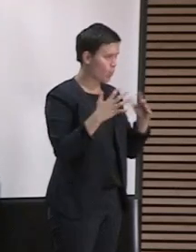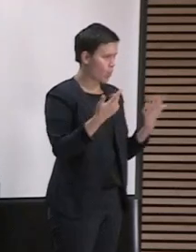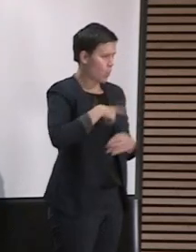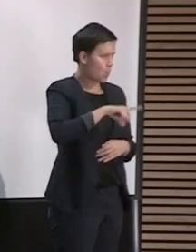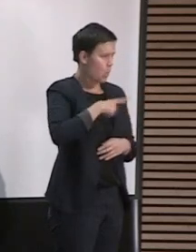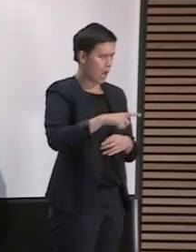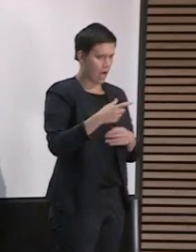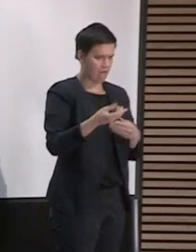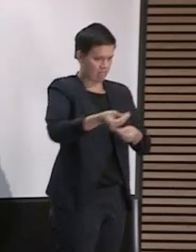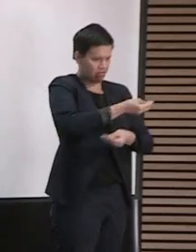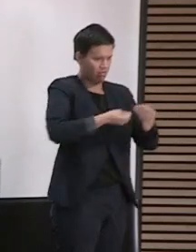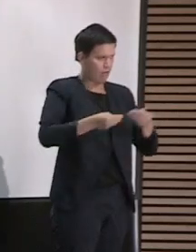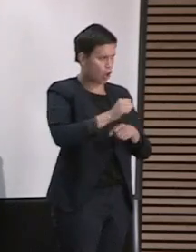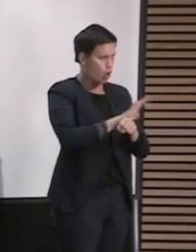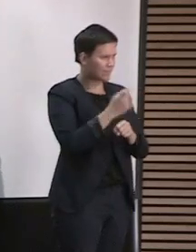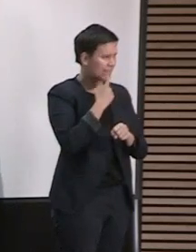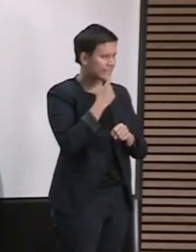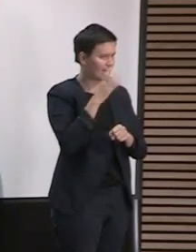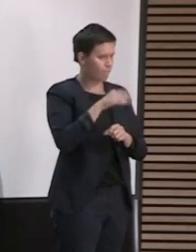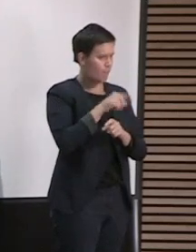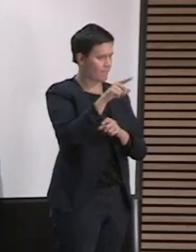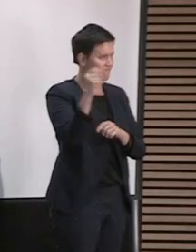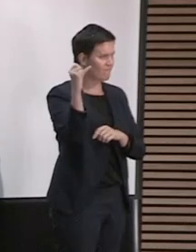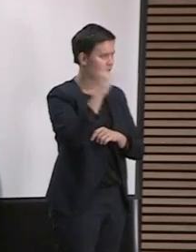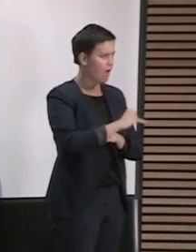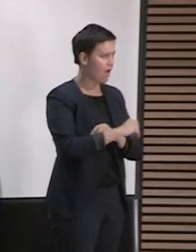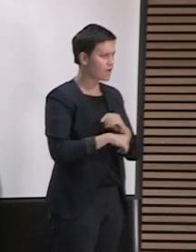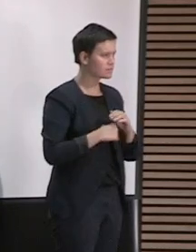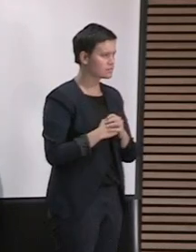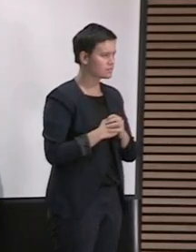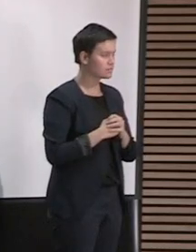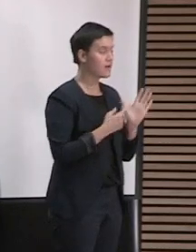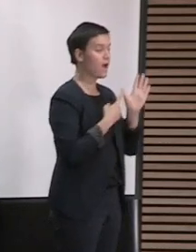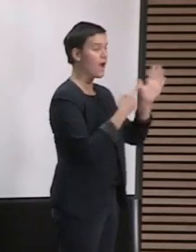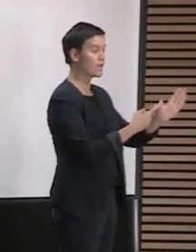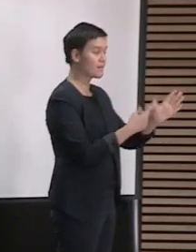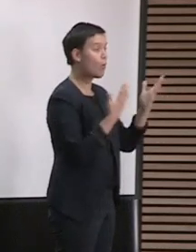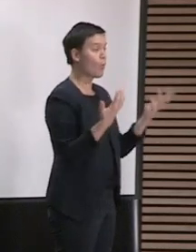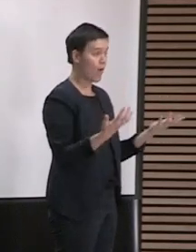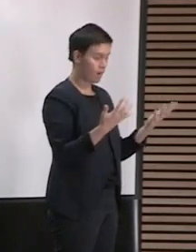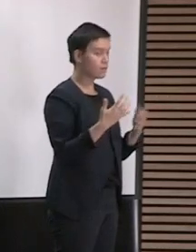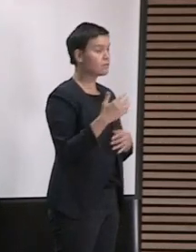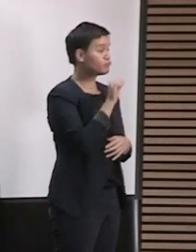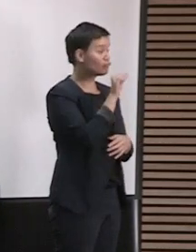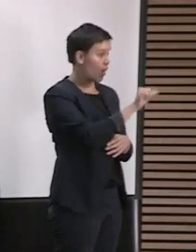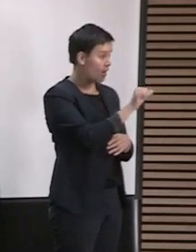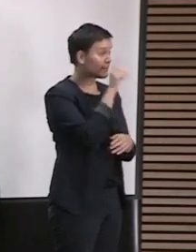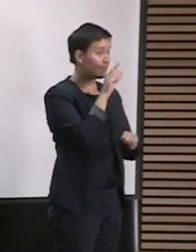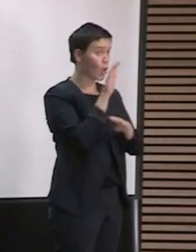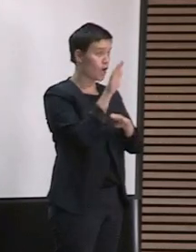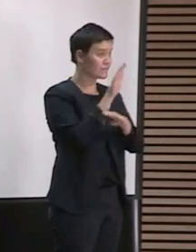kanohi? He pehea te nuinga o